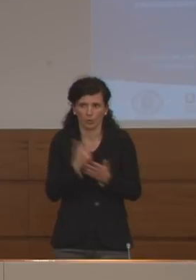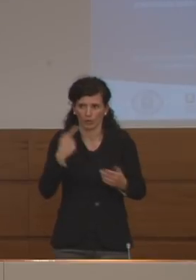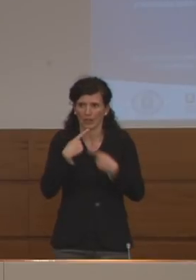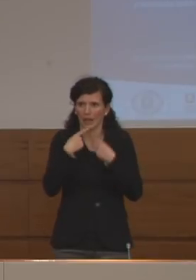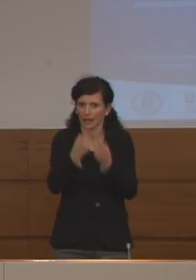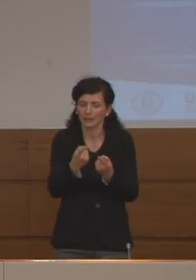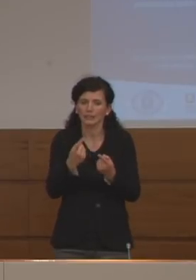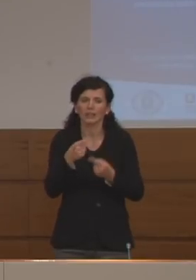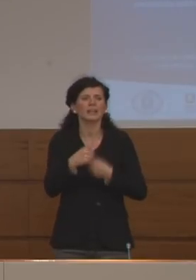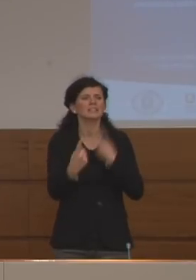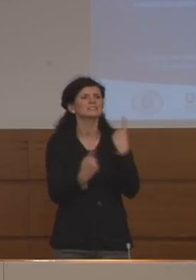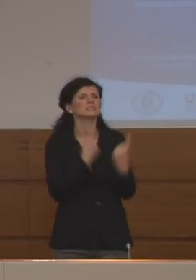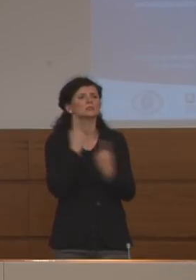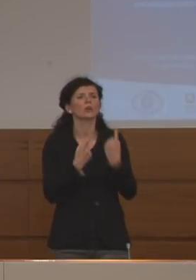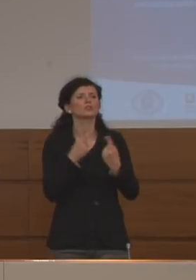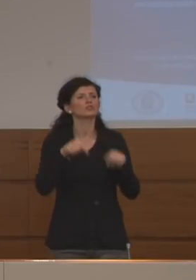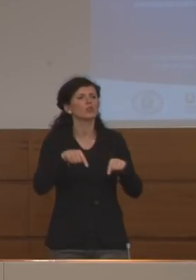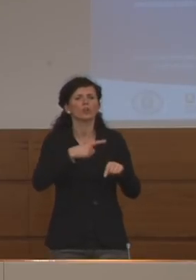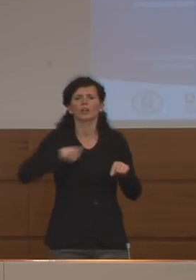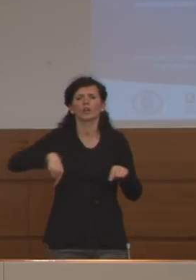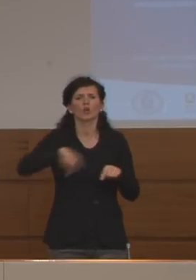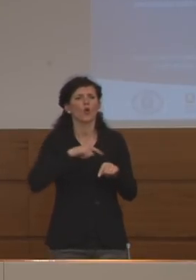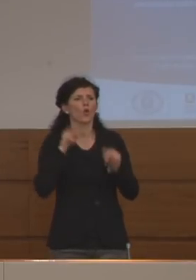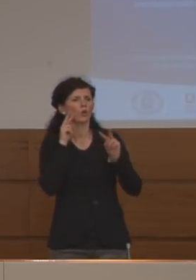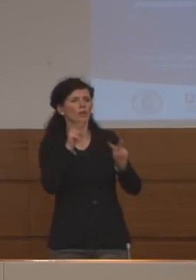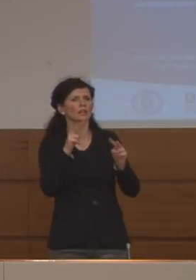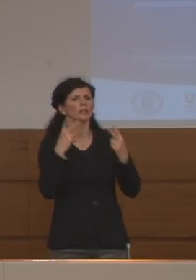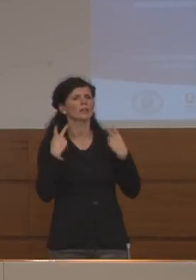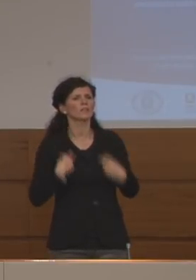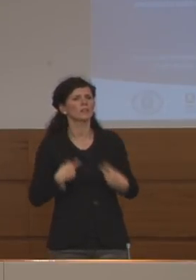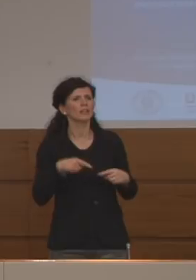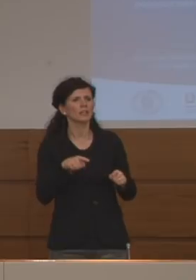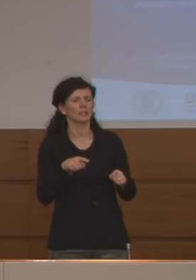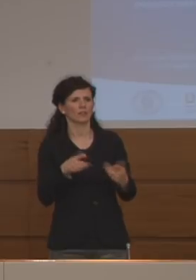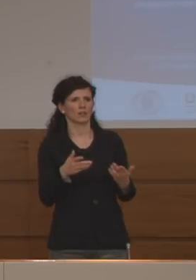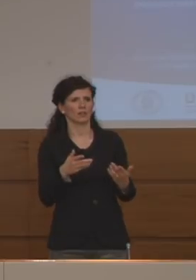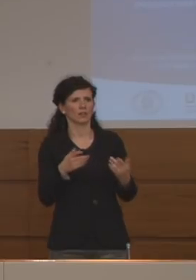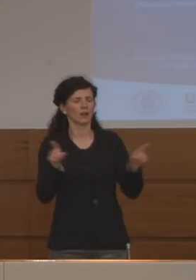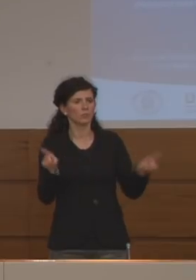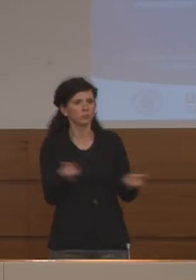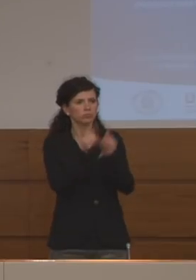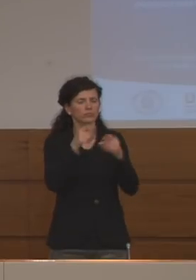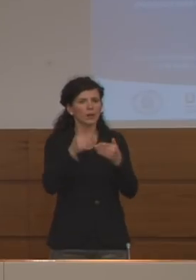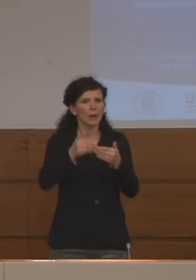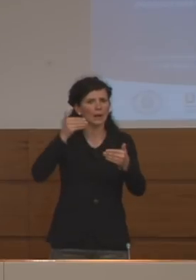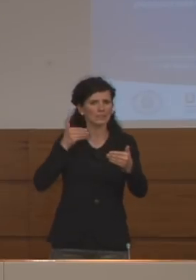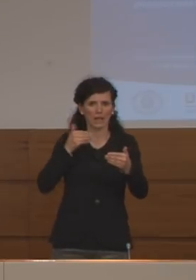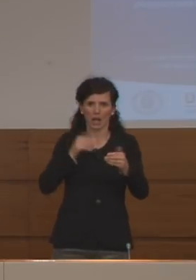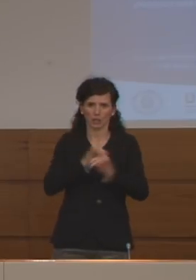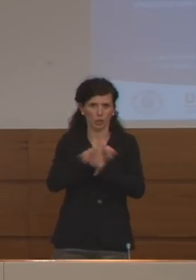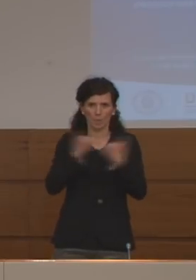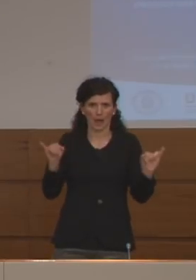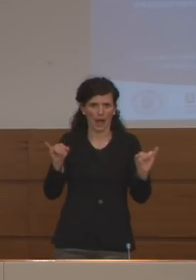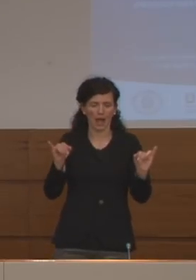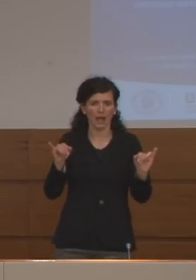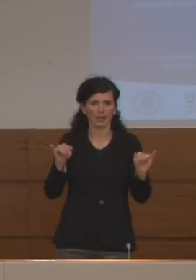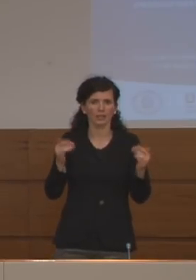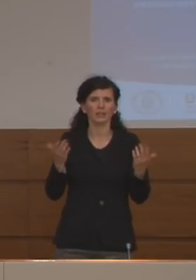vivendo, prima non l'avevamo mai vissuto. Quindi c'è stato anche una sorta di